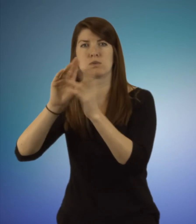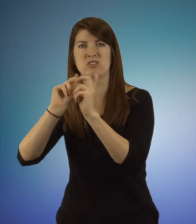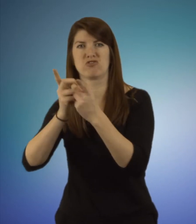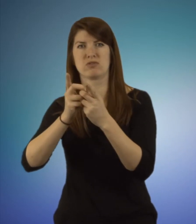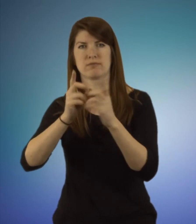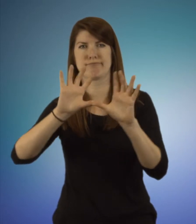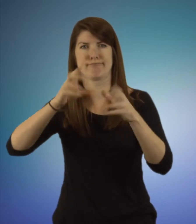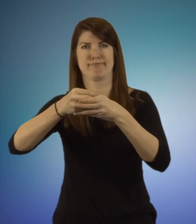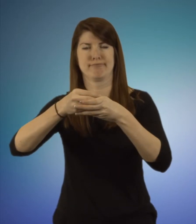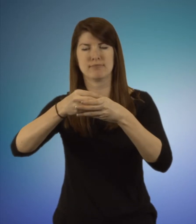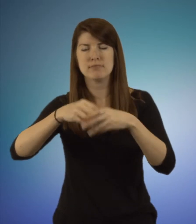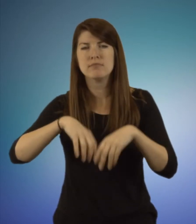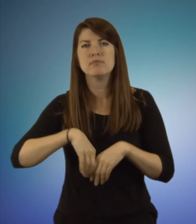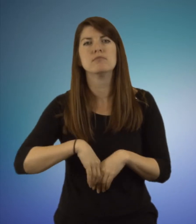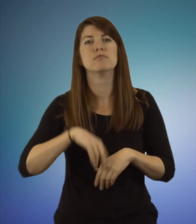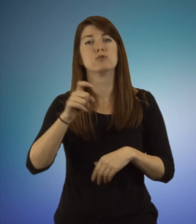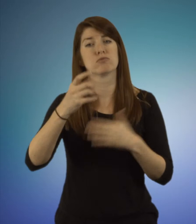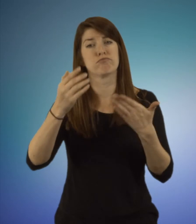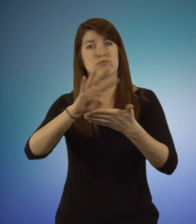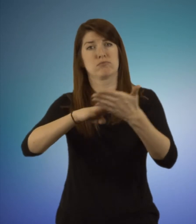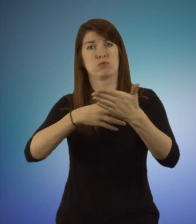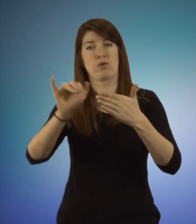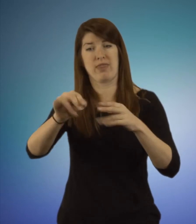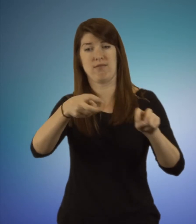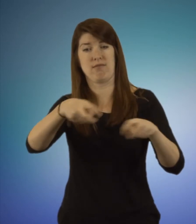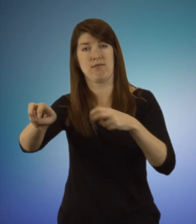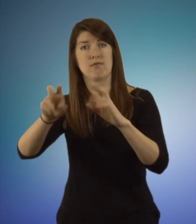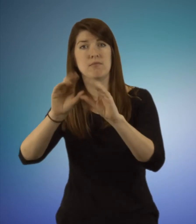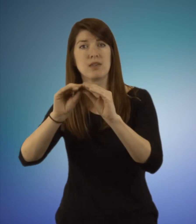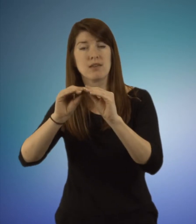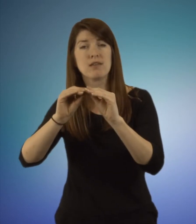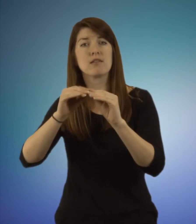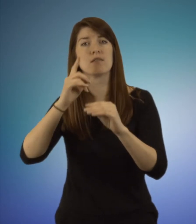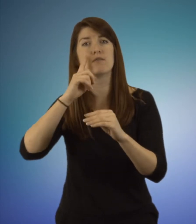escolar por lo que deben programar la reunión de transición para reunirse con su agencia local de